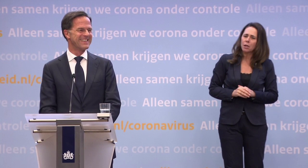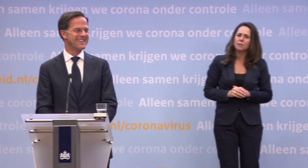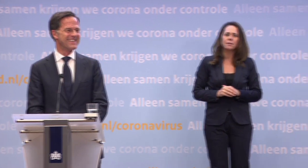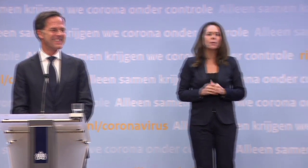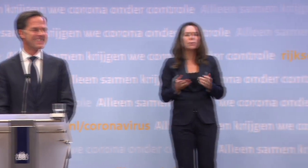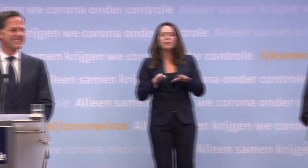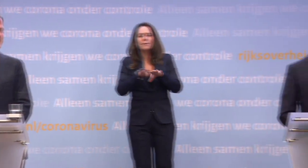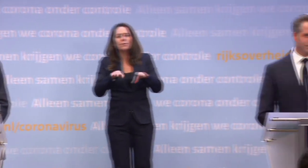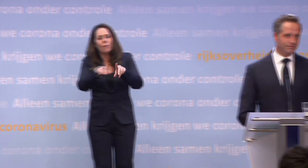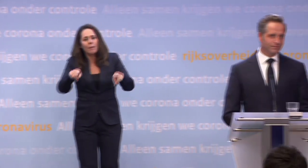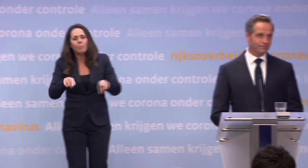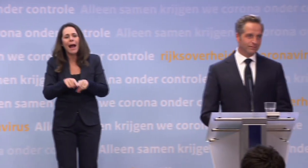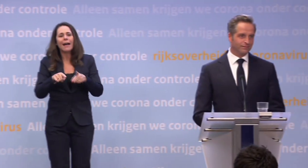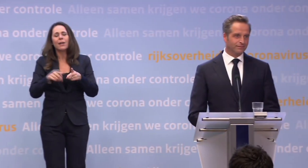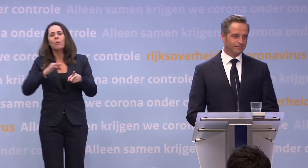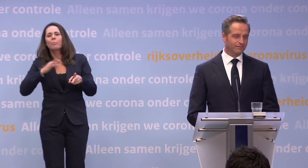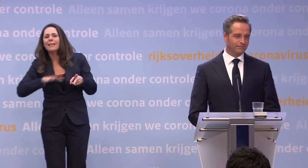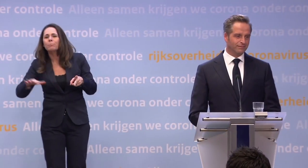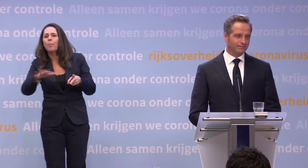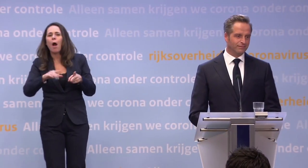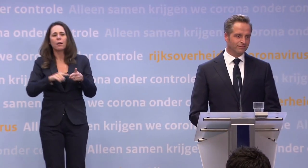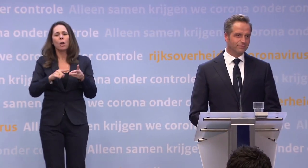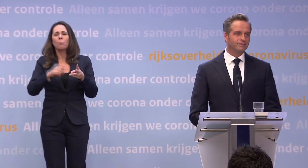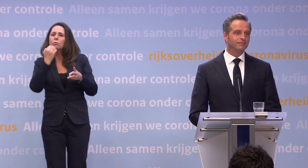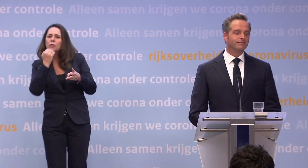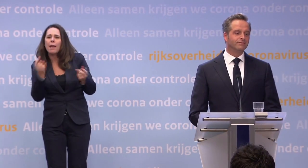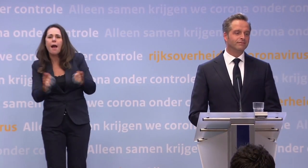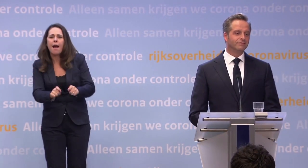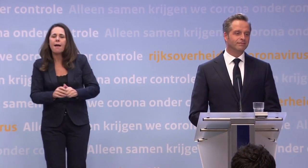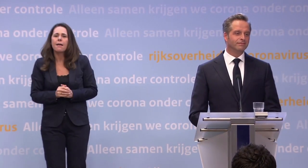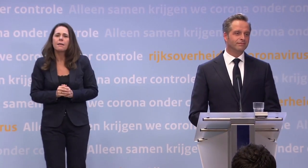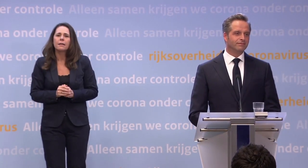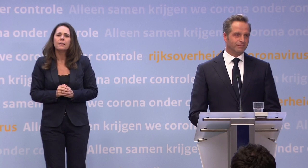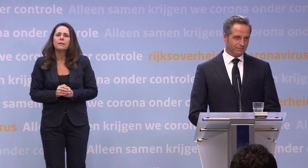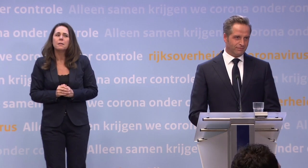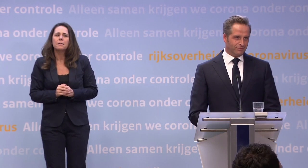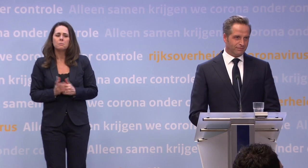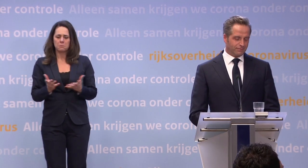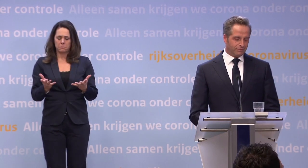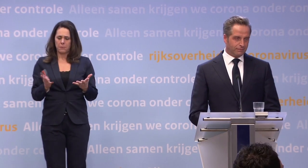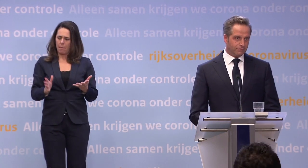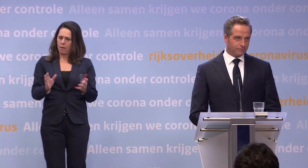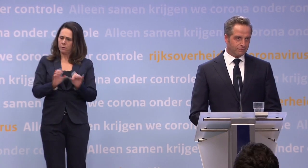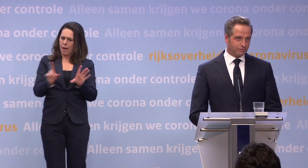De zwembaden dicht, de pretparken, musea et cetera. Is nou eigenlijk duidelijk wat die maatregelen hebben gedaan?